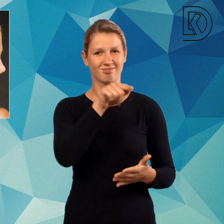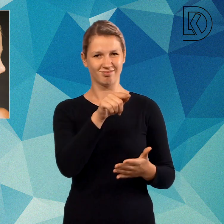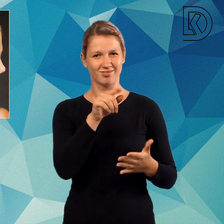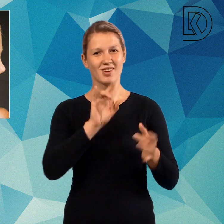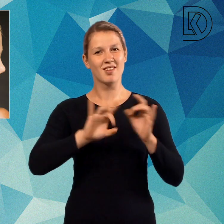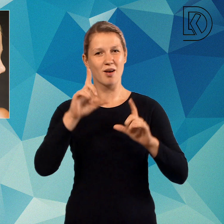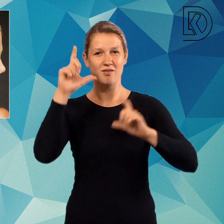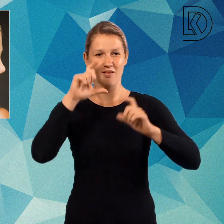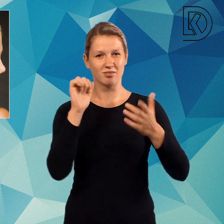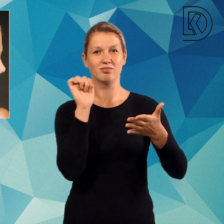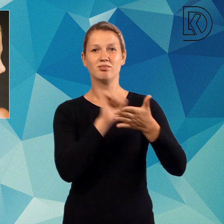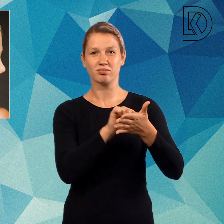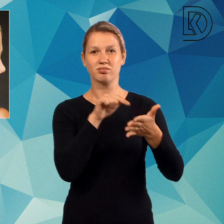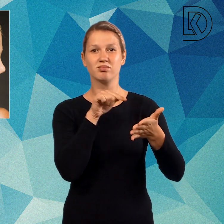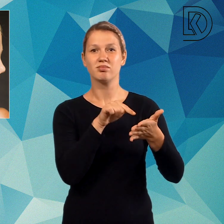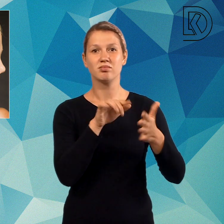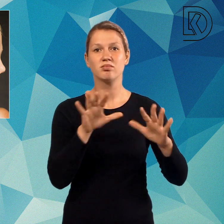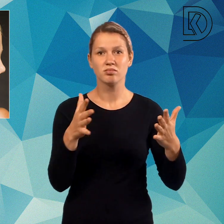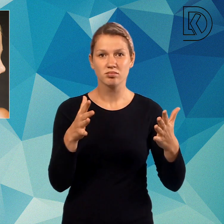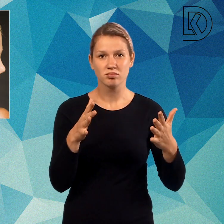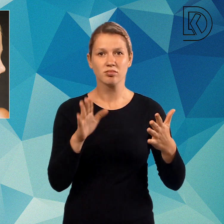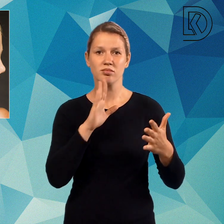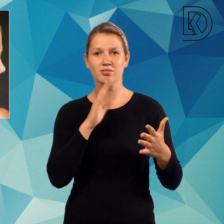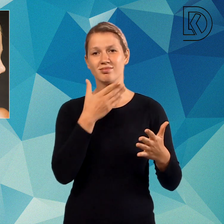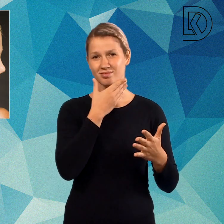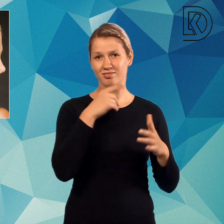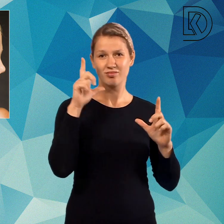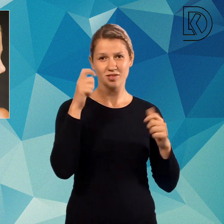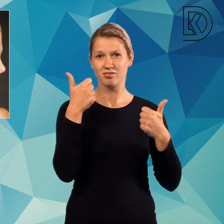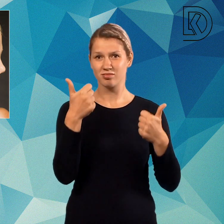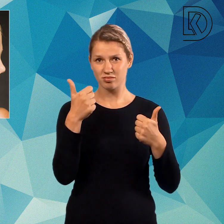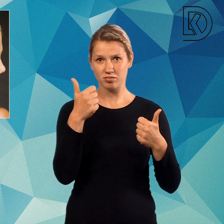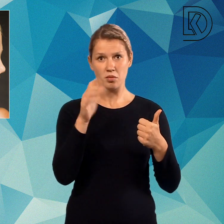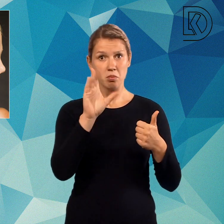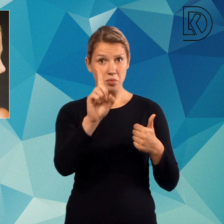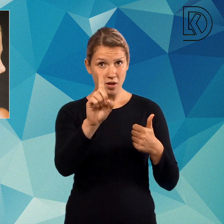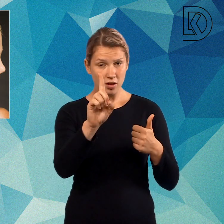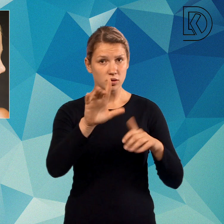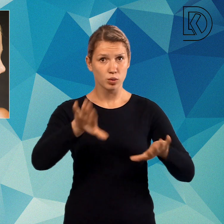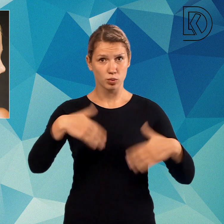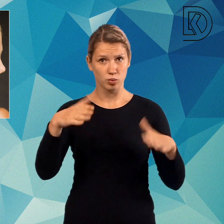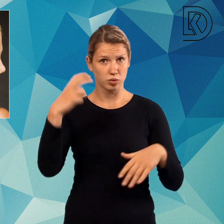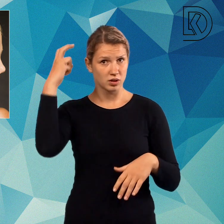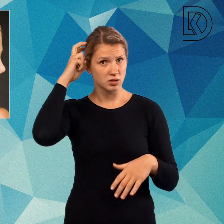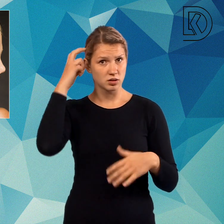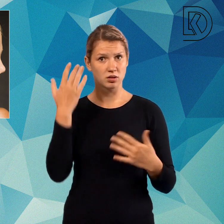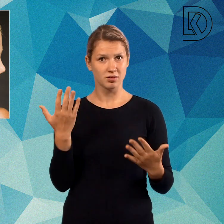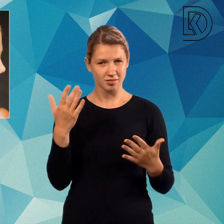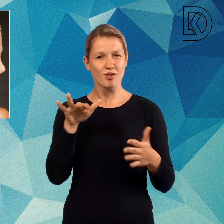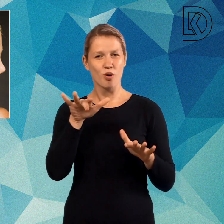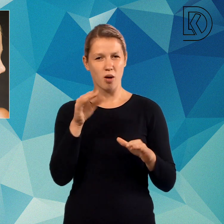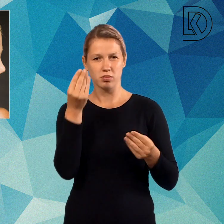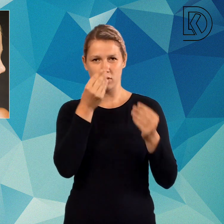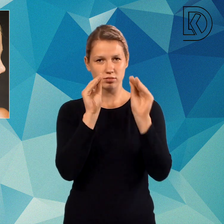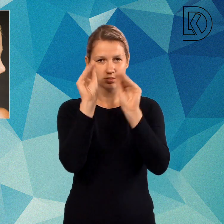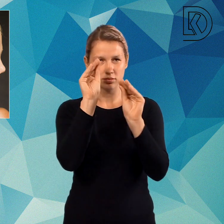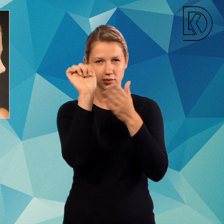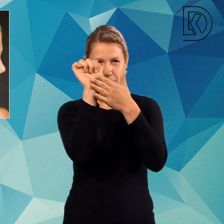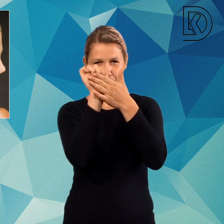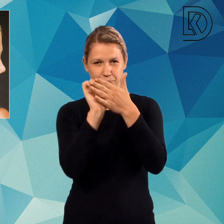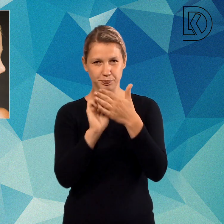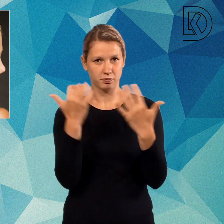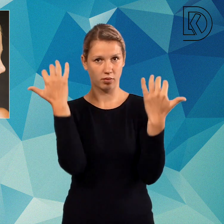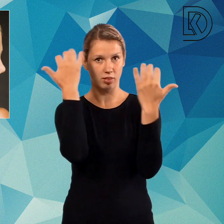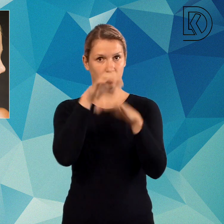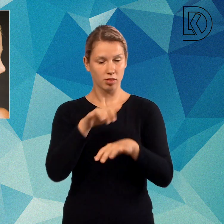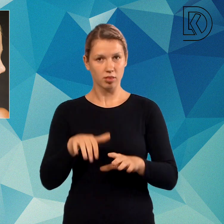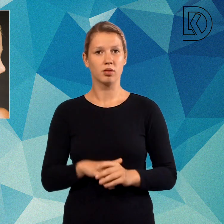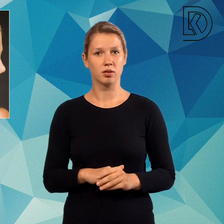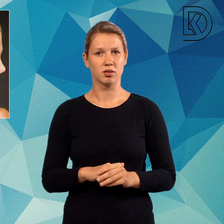reklamoje merginos implantas buvo užretušuotas kompiuterinėmis programomis.